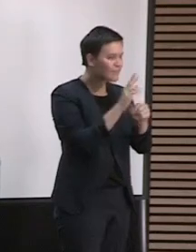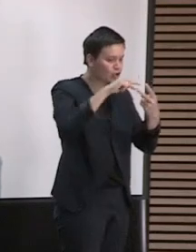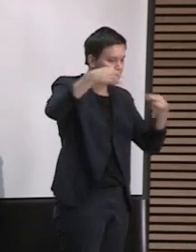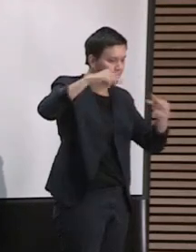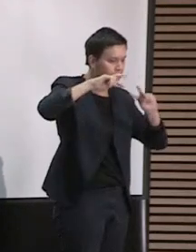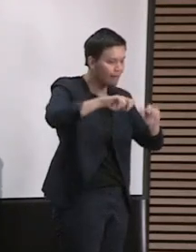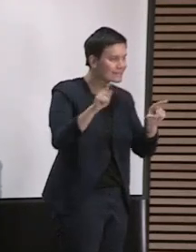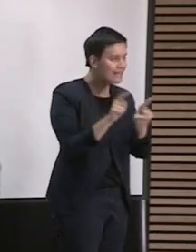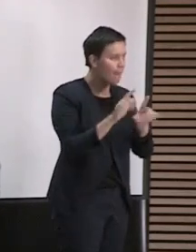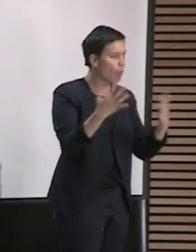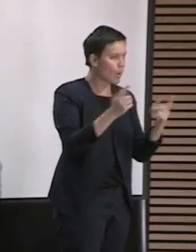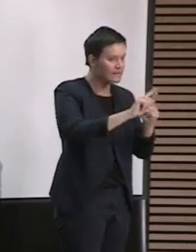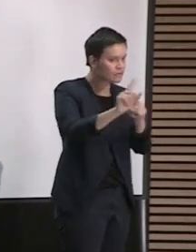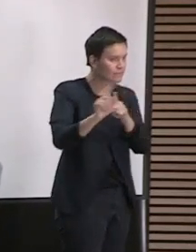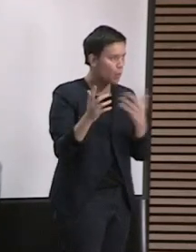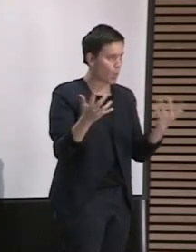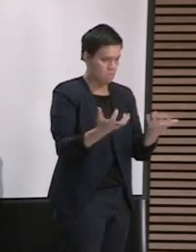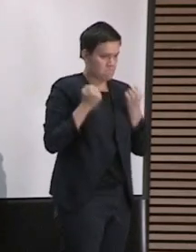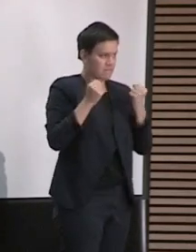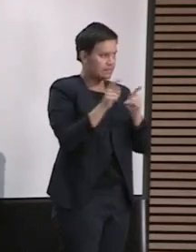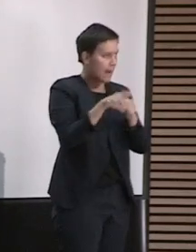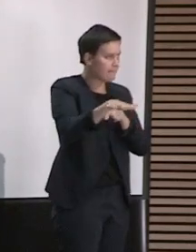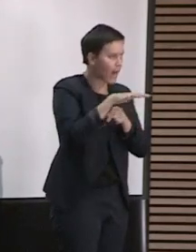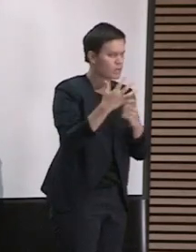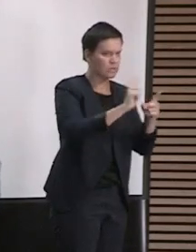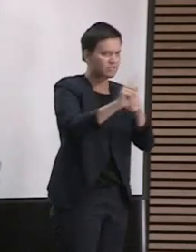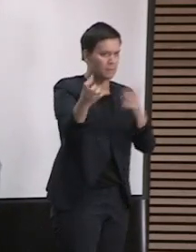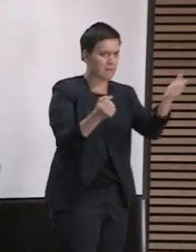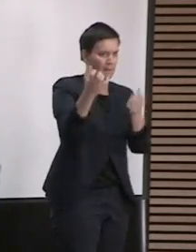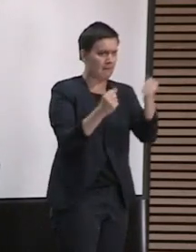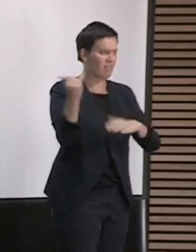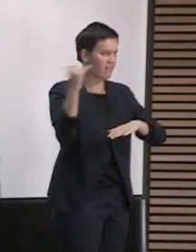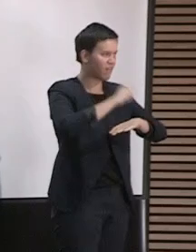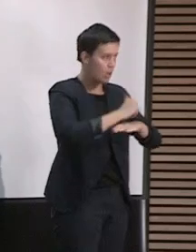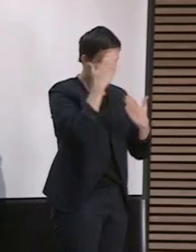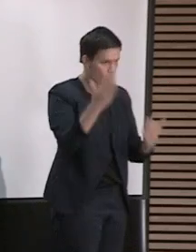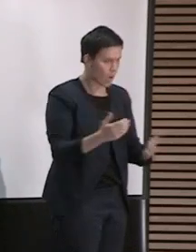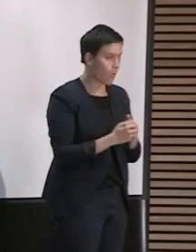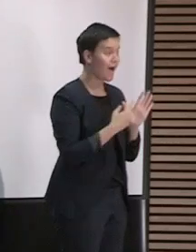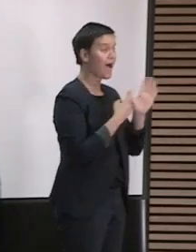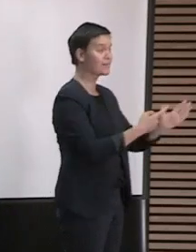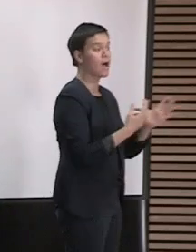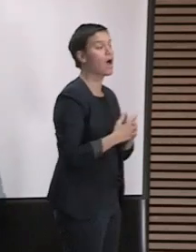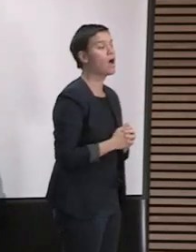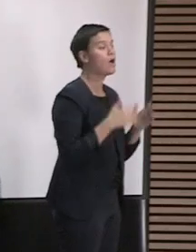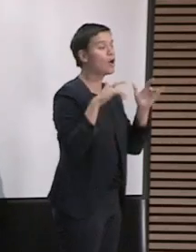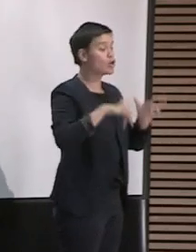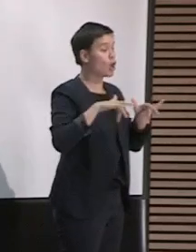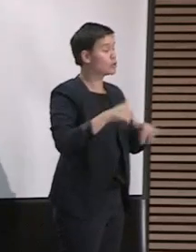Kua pa- katoa ra koe- kaore koe i mohio mena he aha ratau. I rite katoa ano nga riaka, no reira ka eke ki te